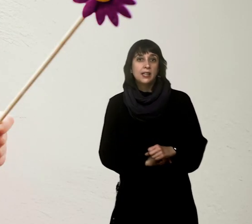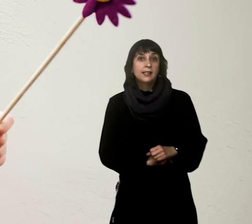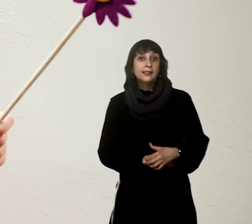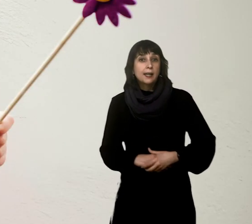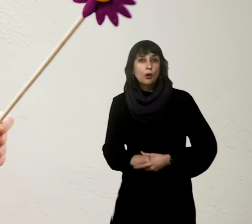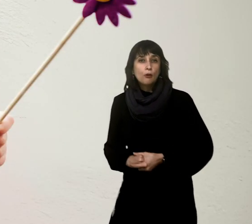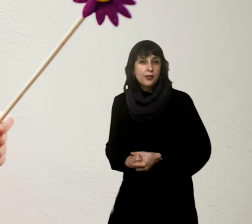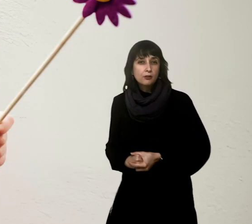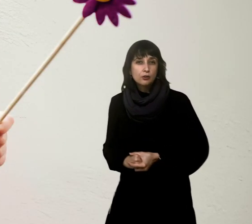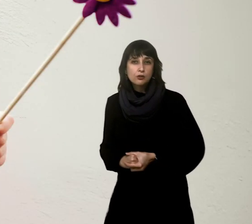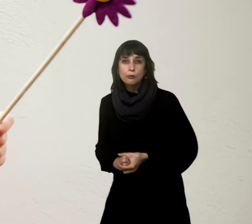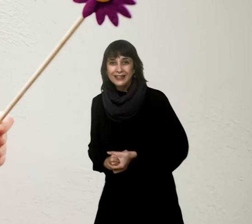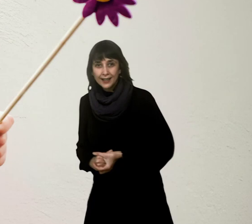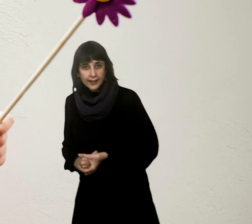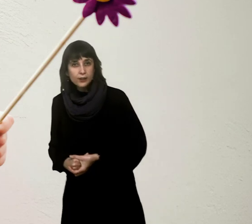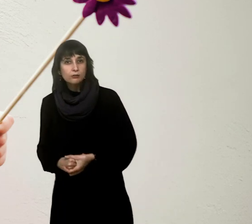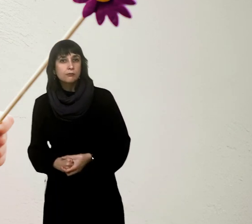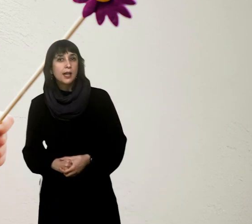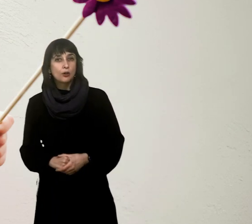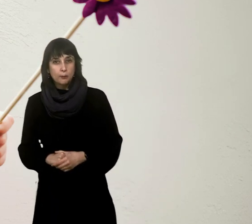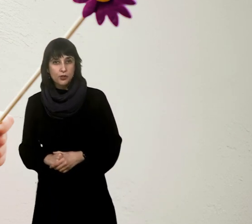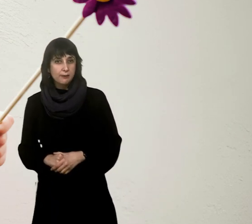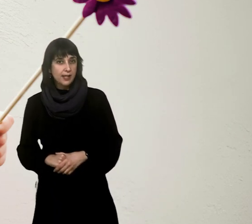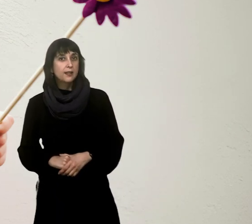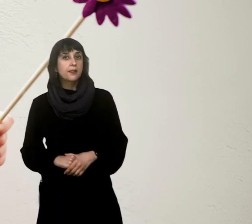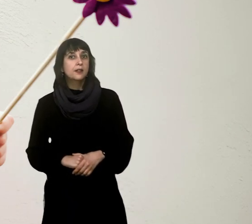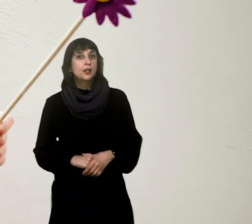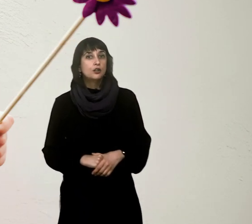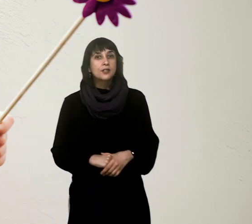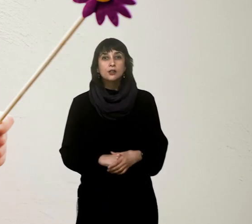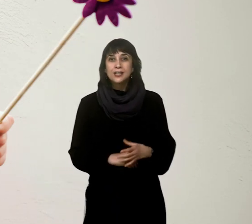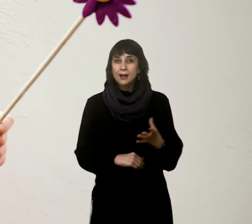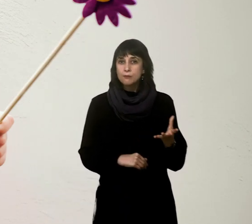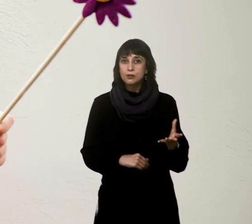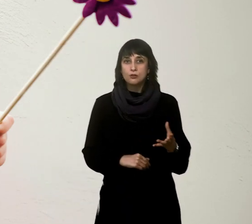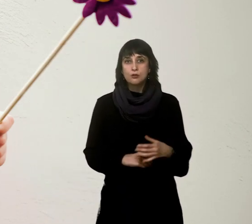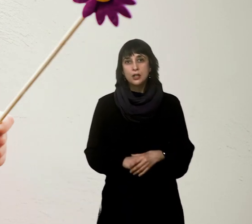Trataremos conceptos como el de género, la corresponsabilidad, los distintos ámbitos y